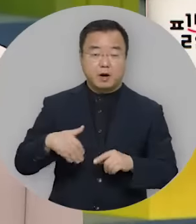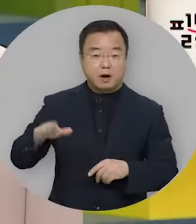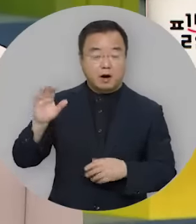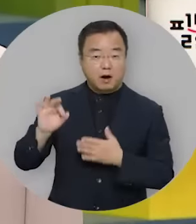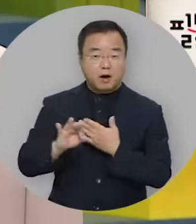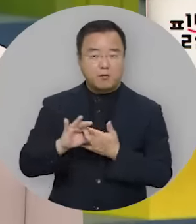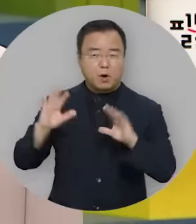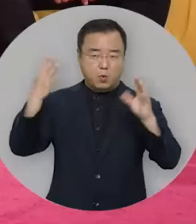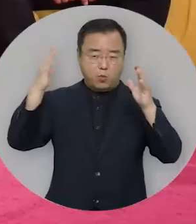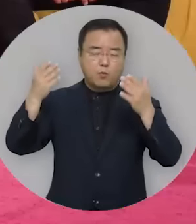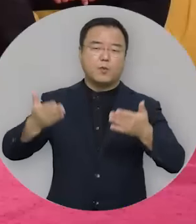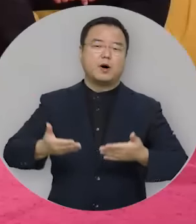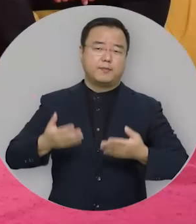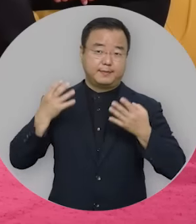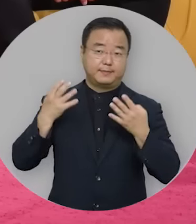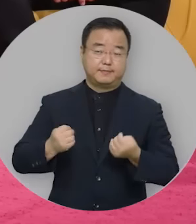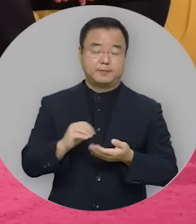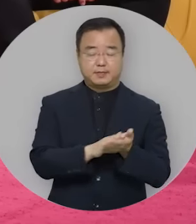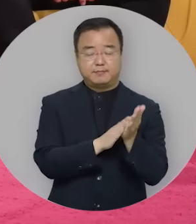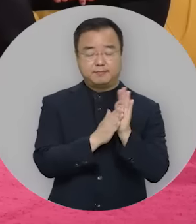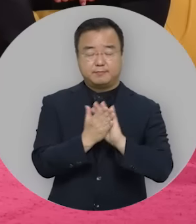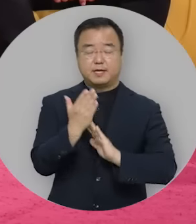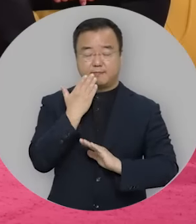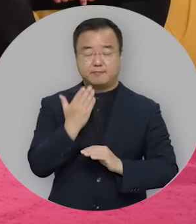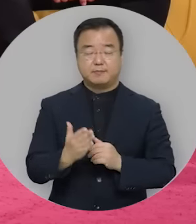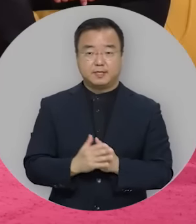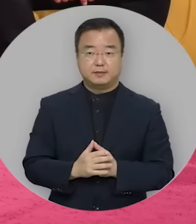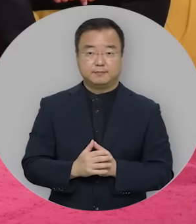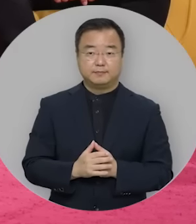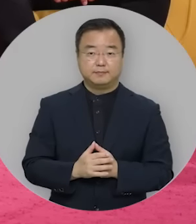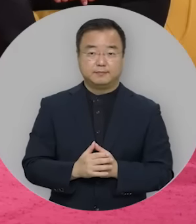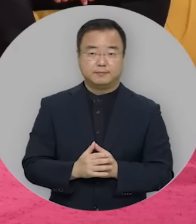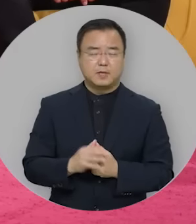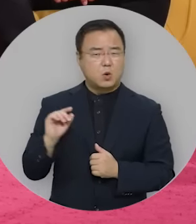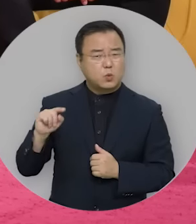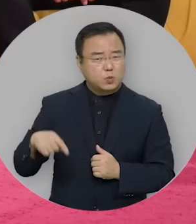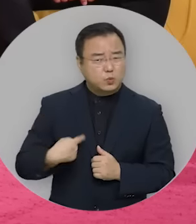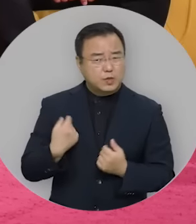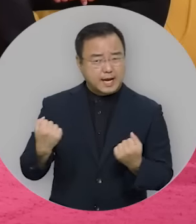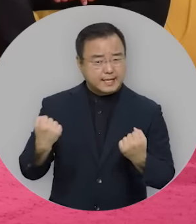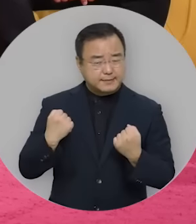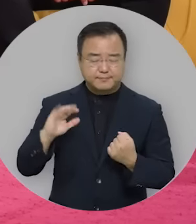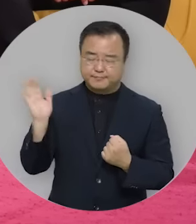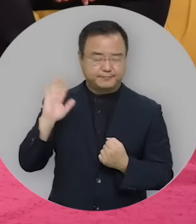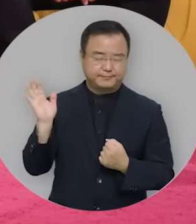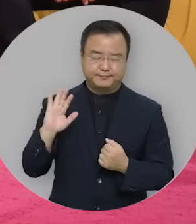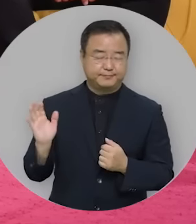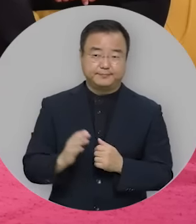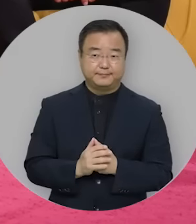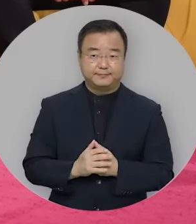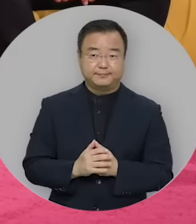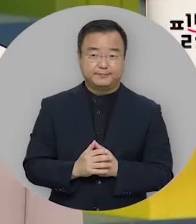어디 가나 환영이에요. 이런 변화들은 가능하다고 생각해요. 근데 그게 혼자의 힘으로 되지 않을 것이고